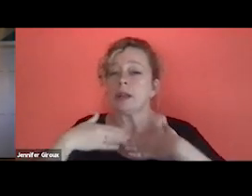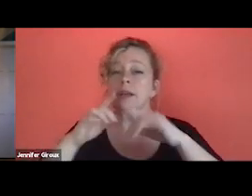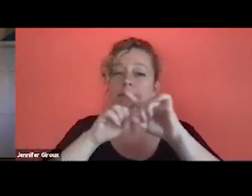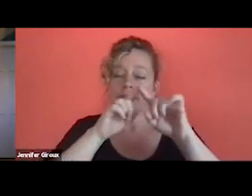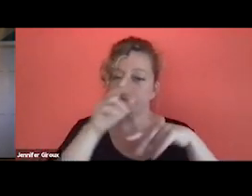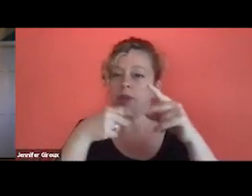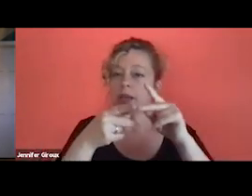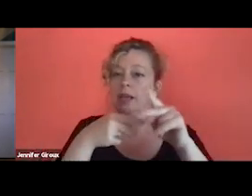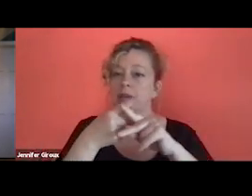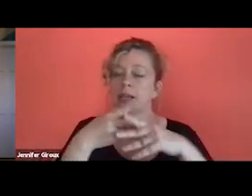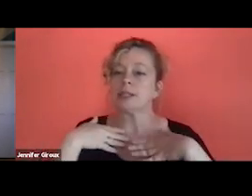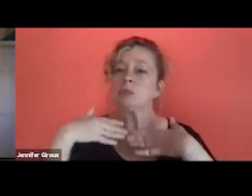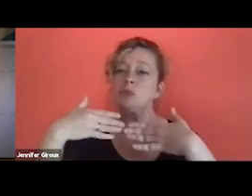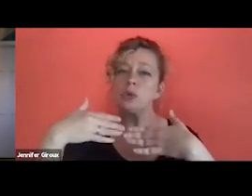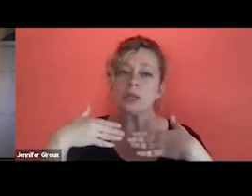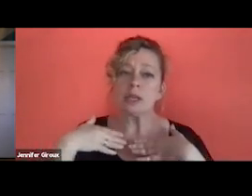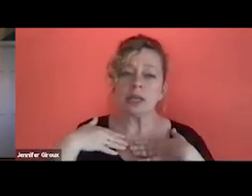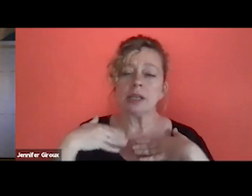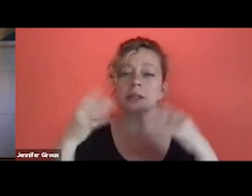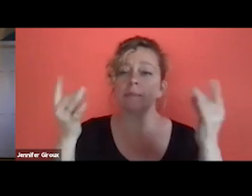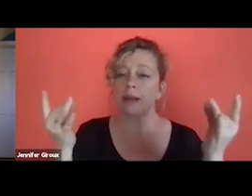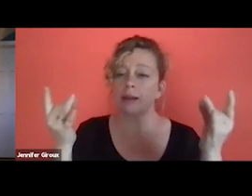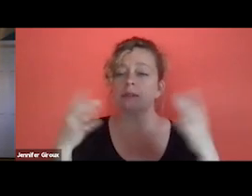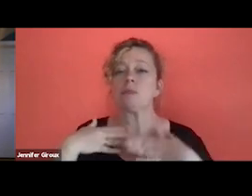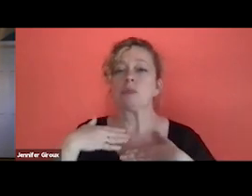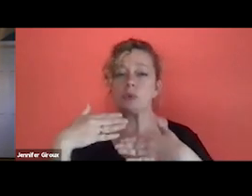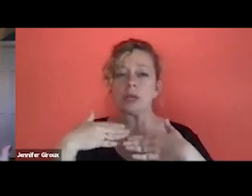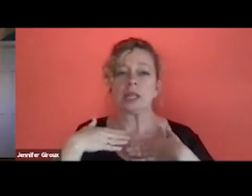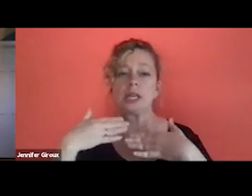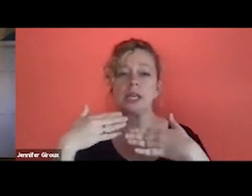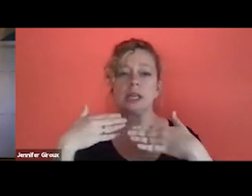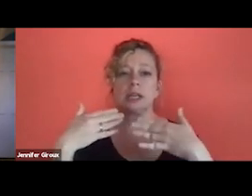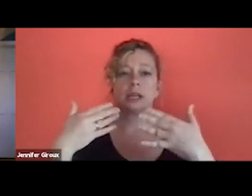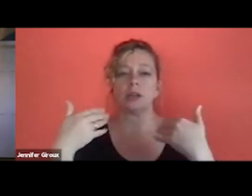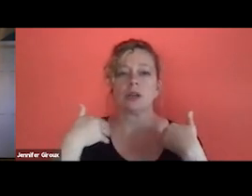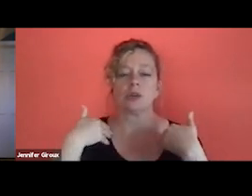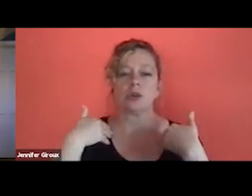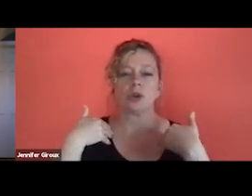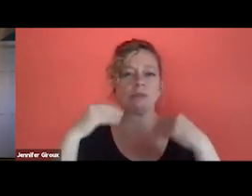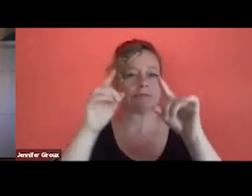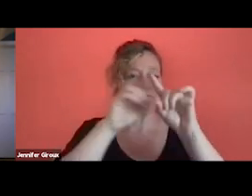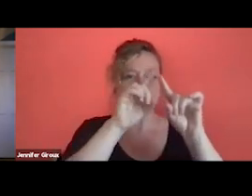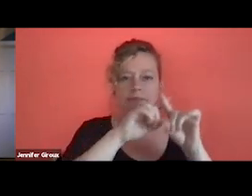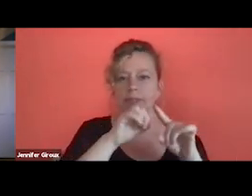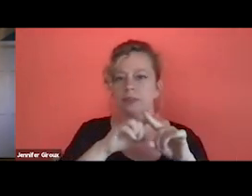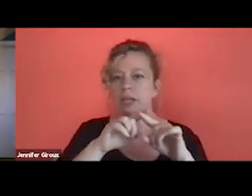Respiración alternativa por las fosas nasales, respiración meditativa. La siguiente diapositiva muestra que teníamos una respiración cuadrada.